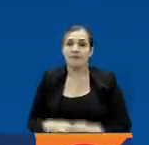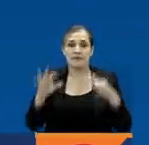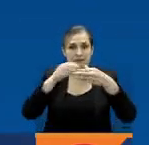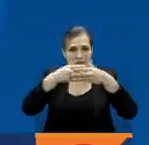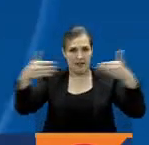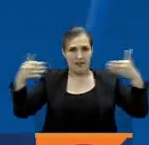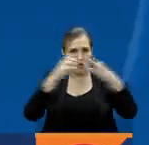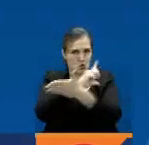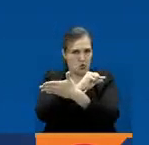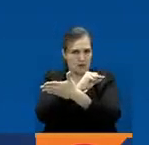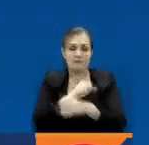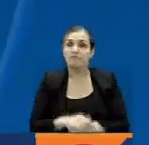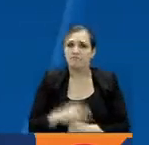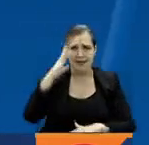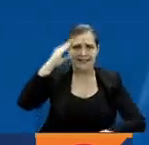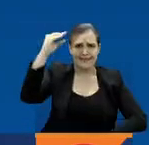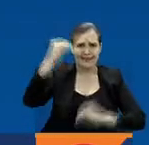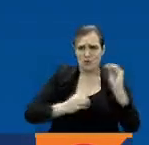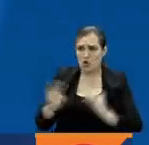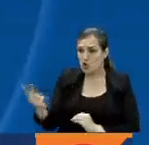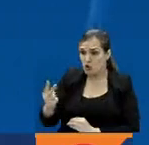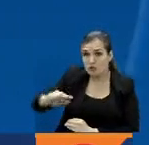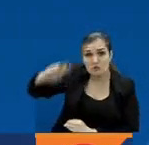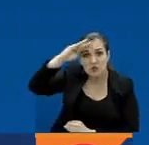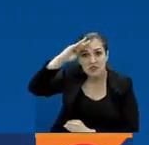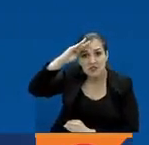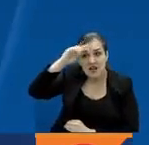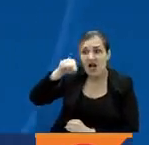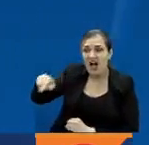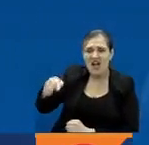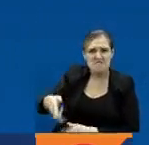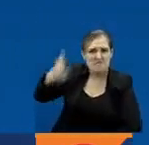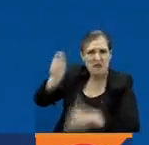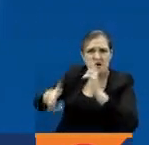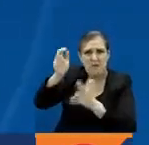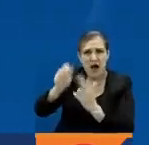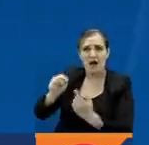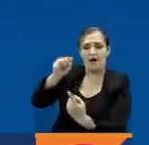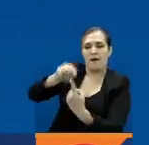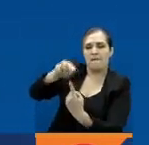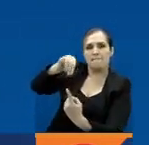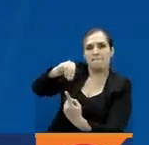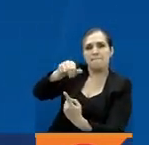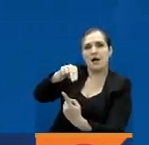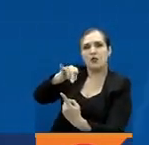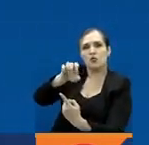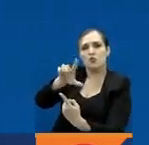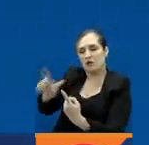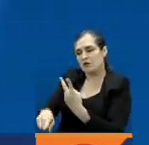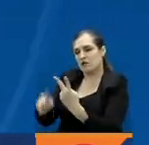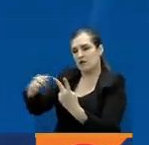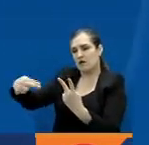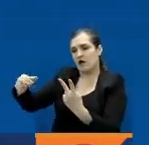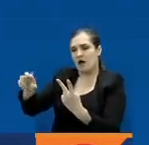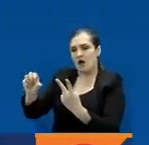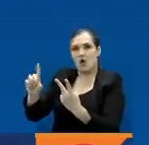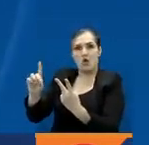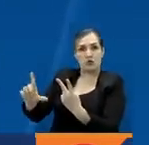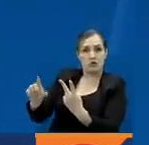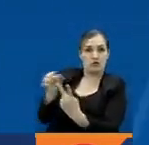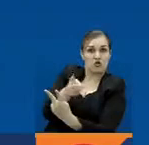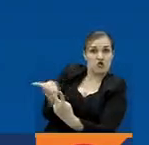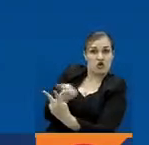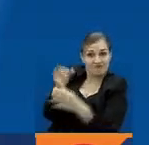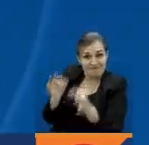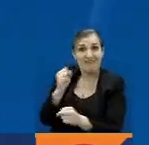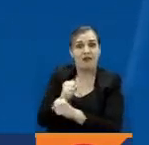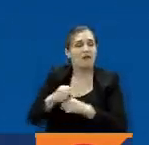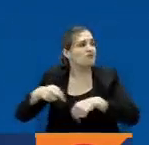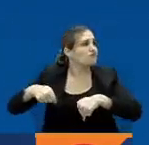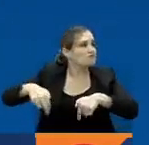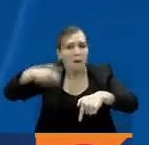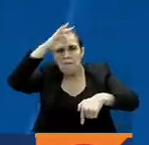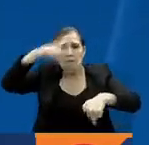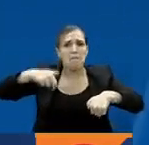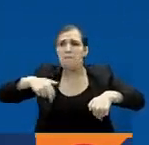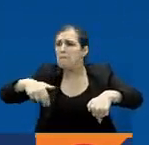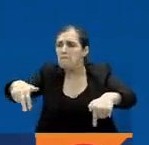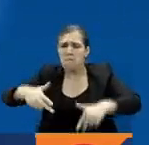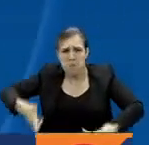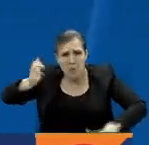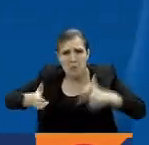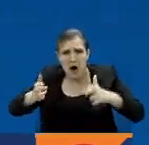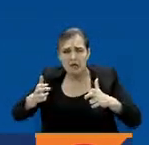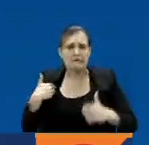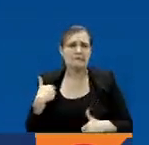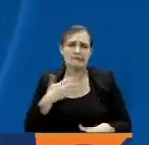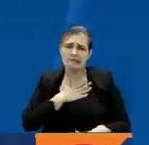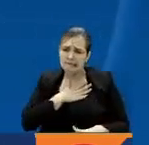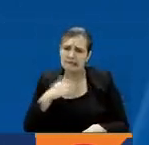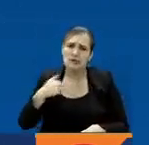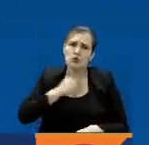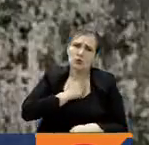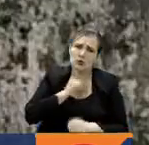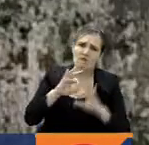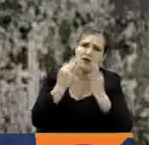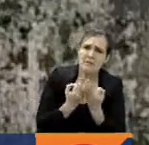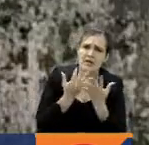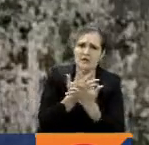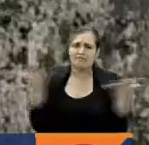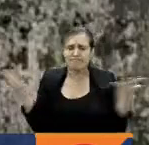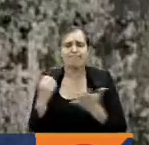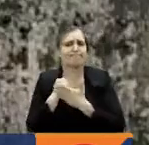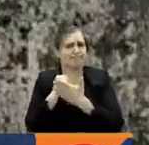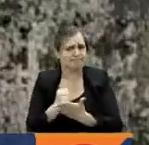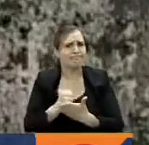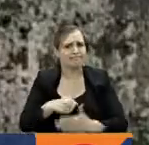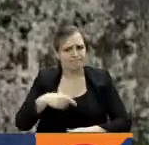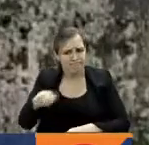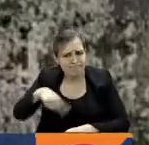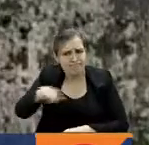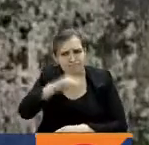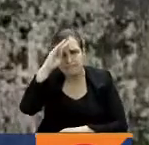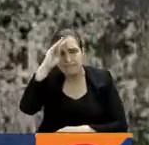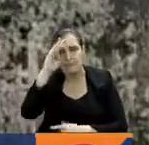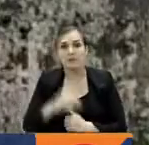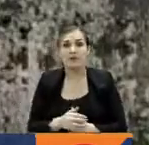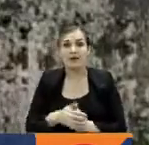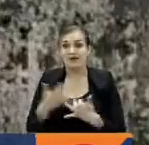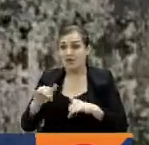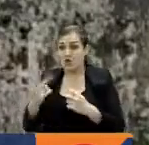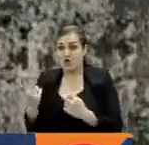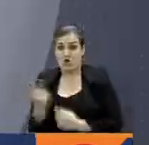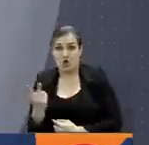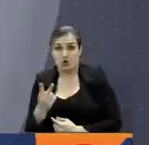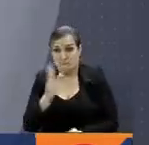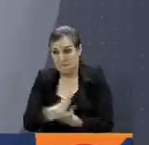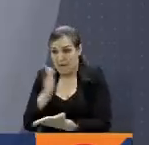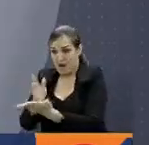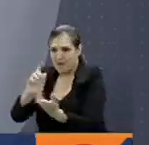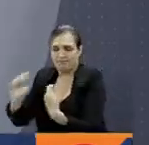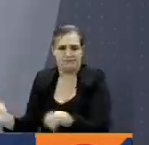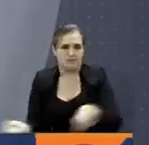ROTUNDAMENTE ESTE